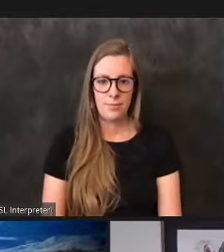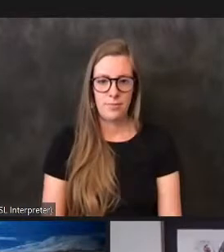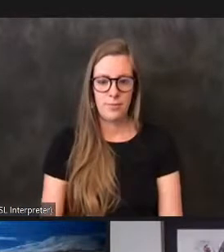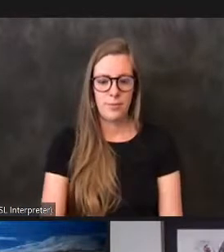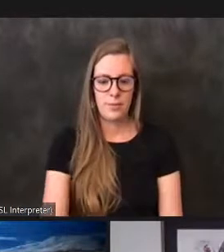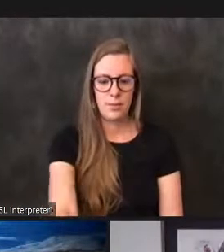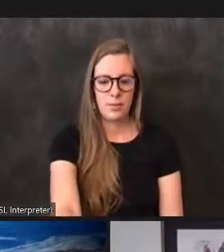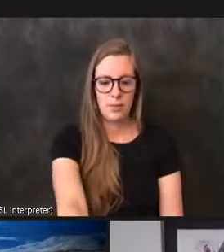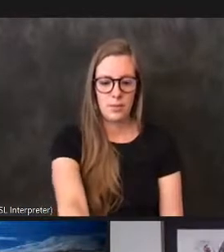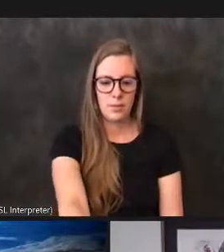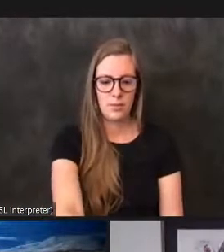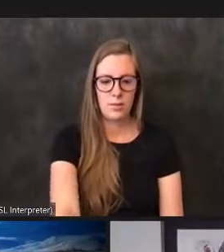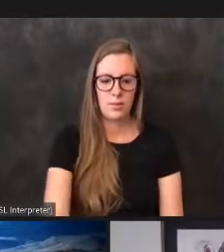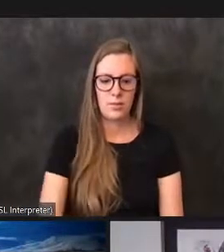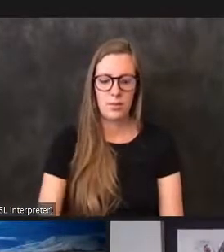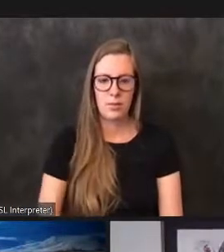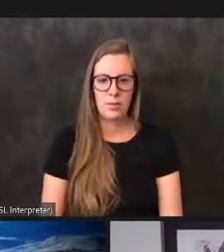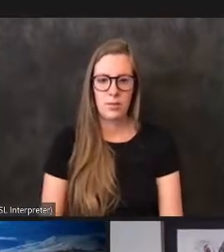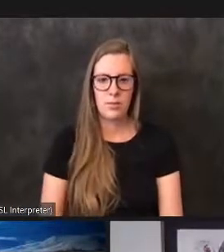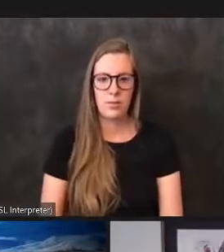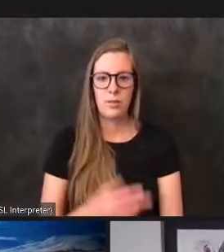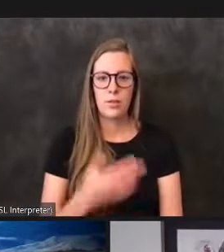Gracias. Buenas tardes.